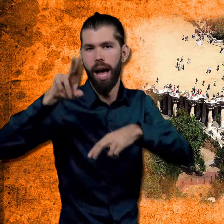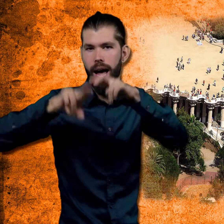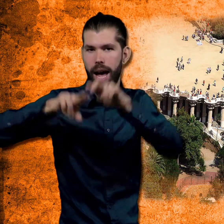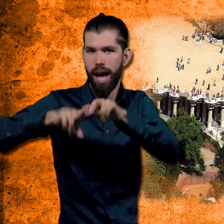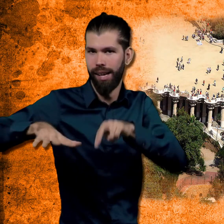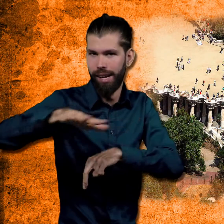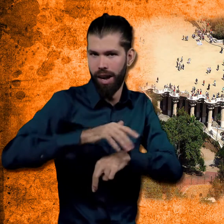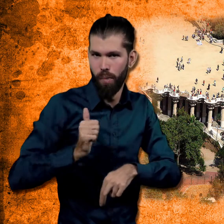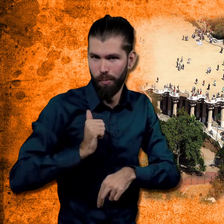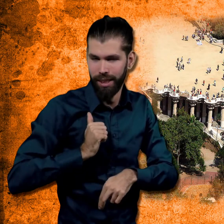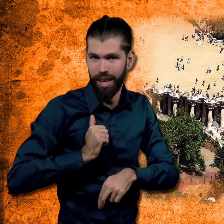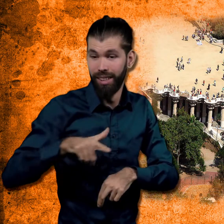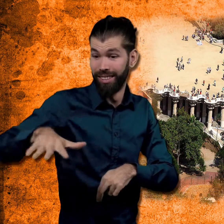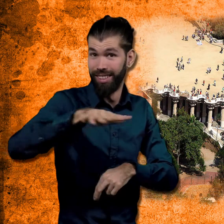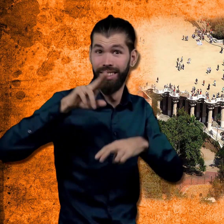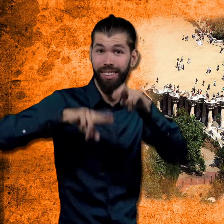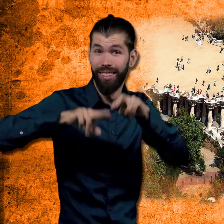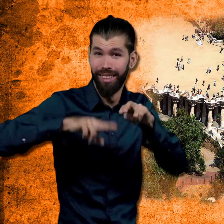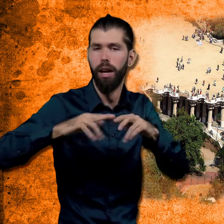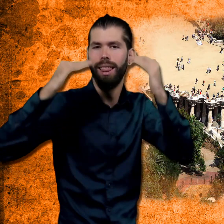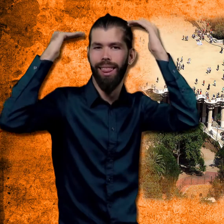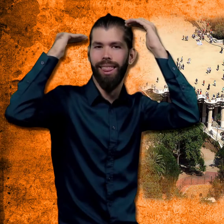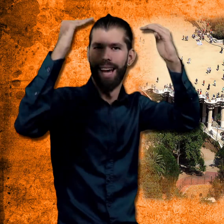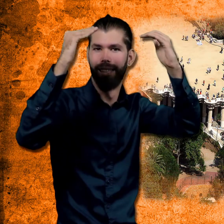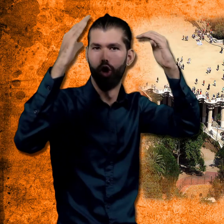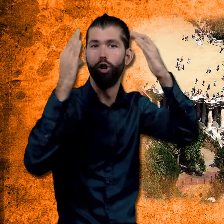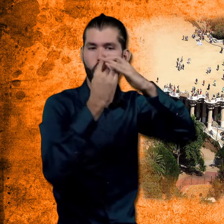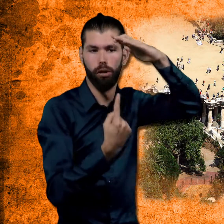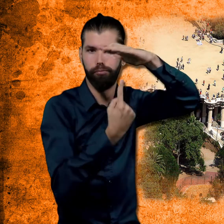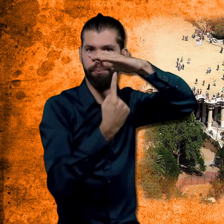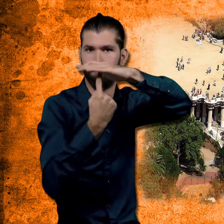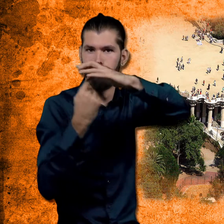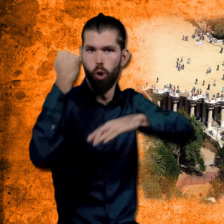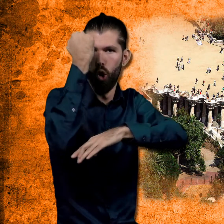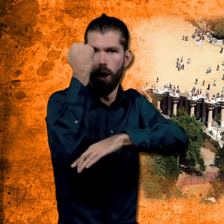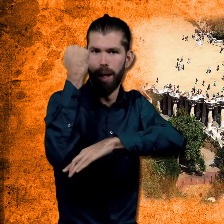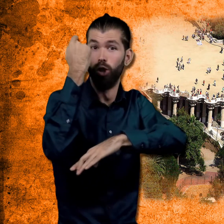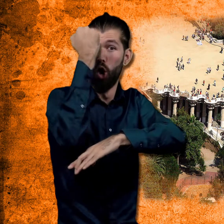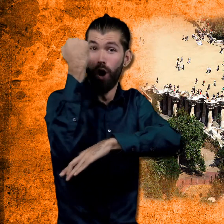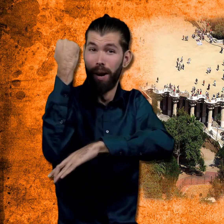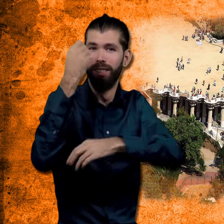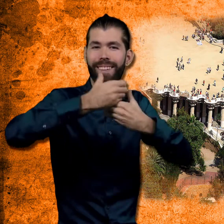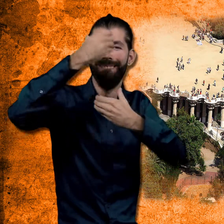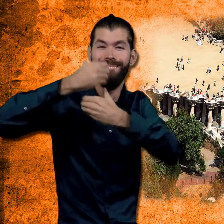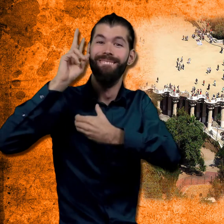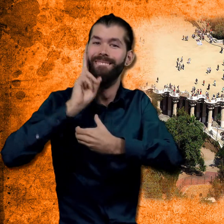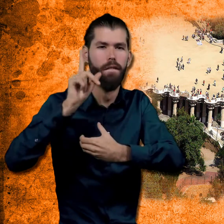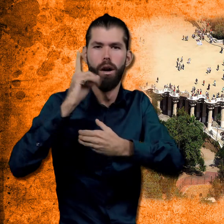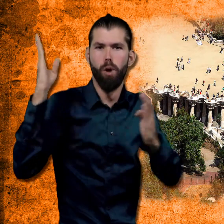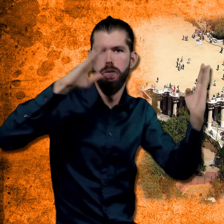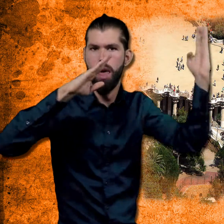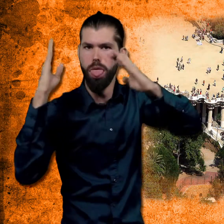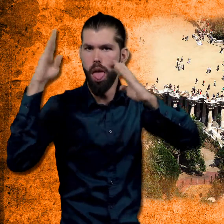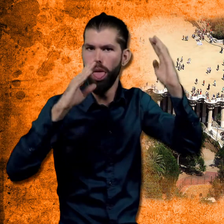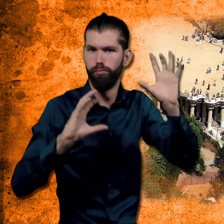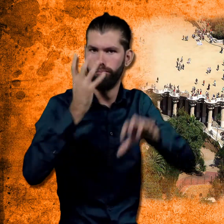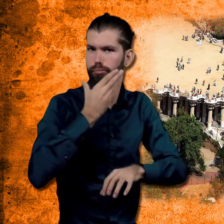com les pròpies pedres, per construir espais coberts i porxos suportats amb columnes inclinades.